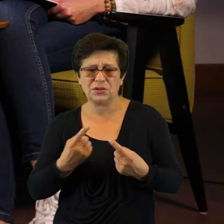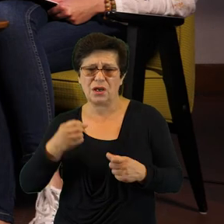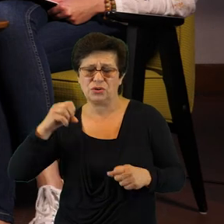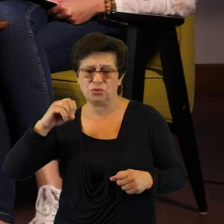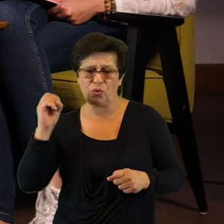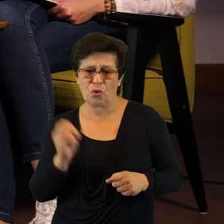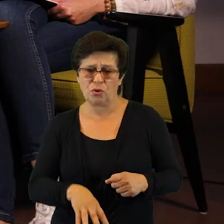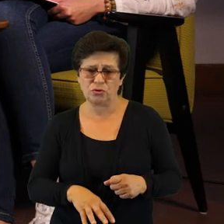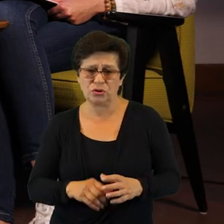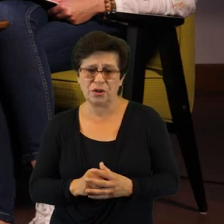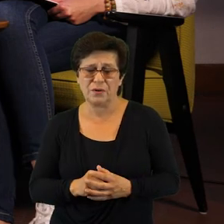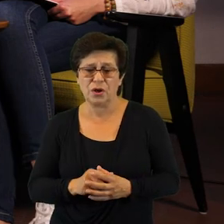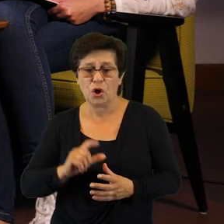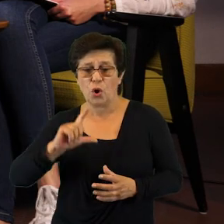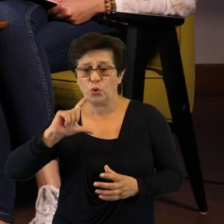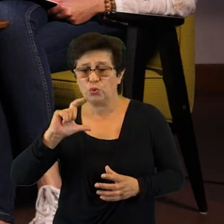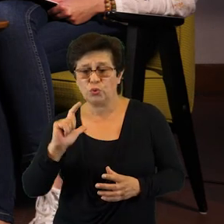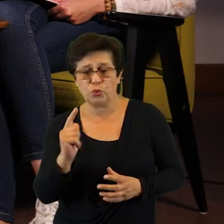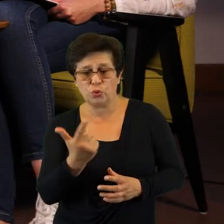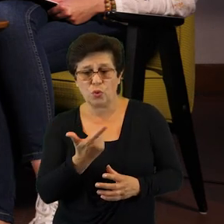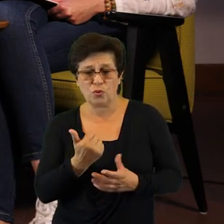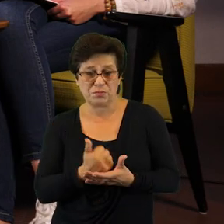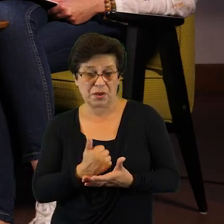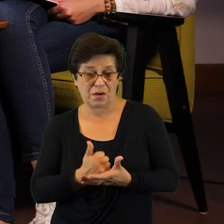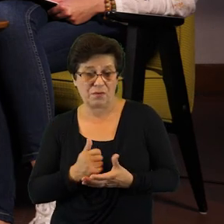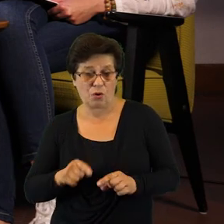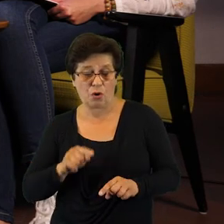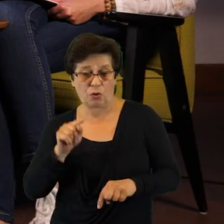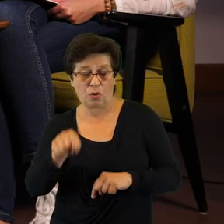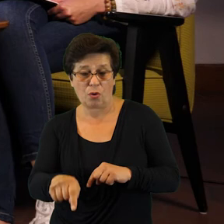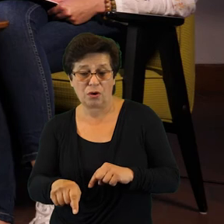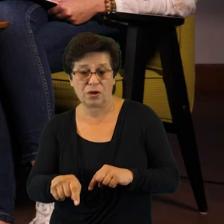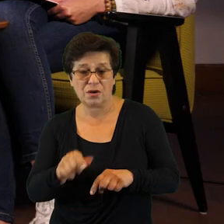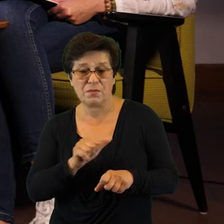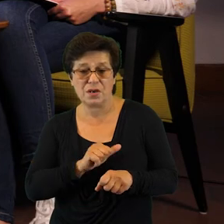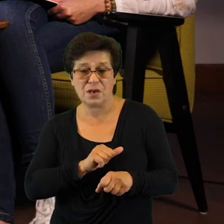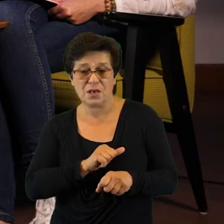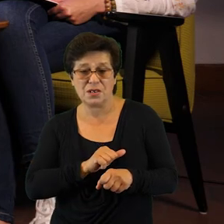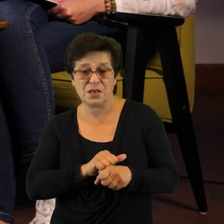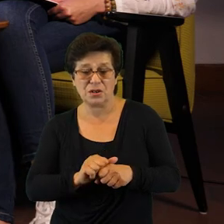Drugim takim krokiem jest proces brzeski